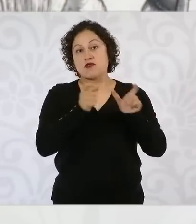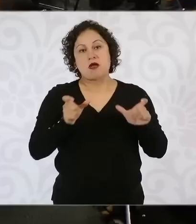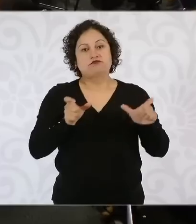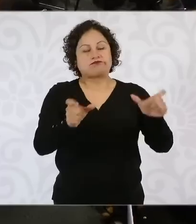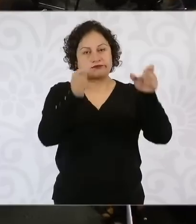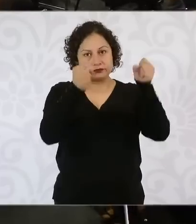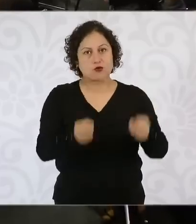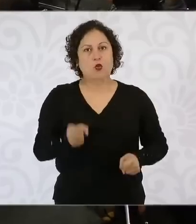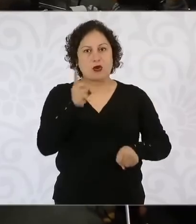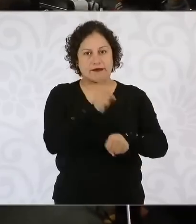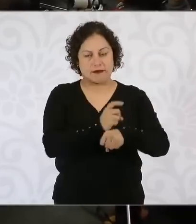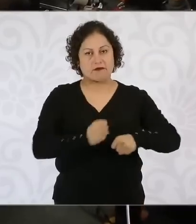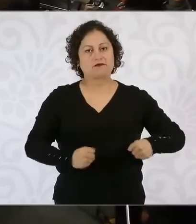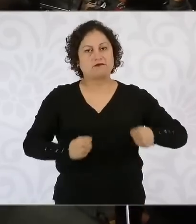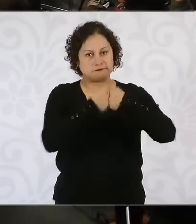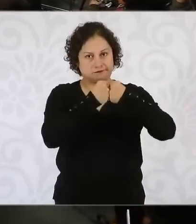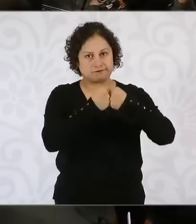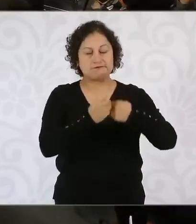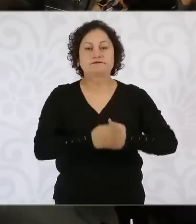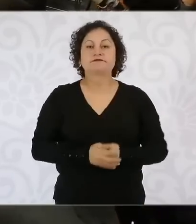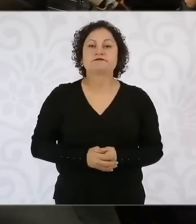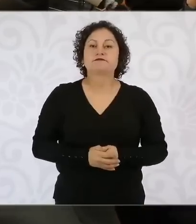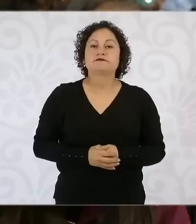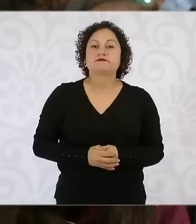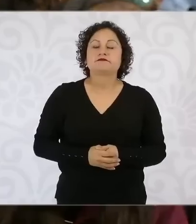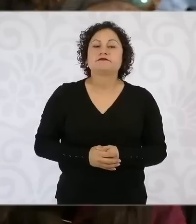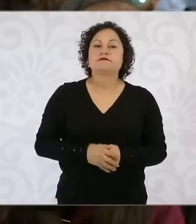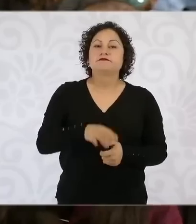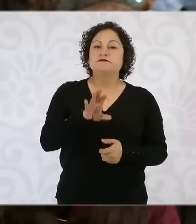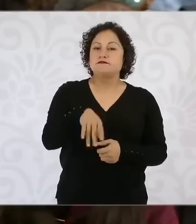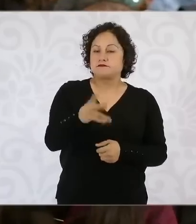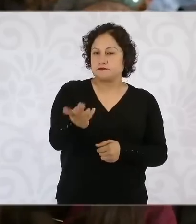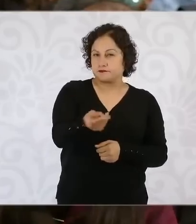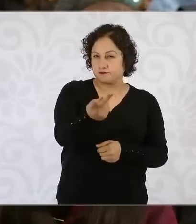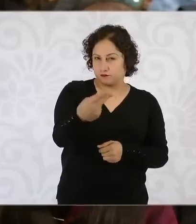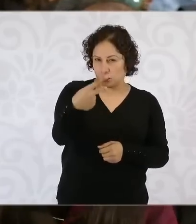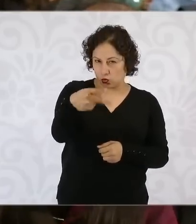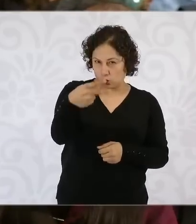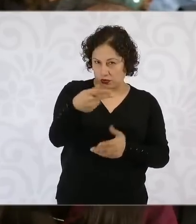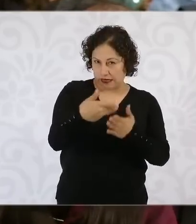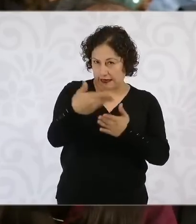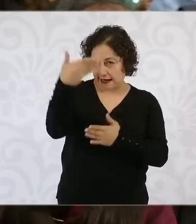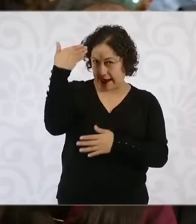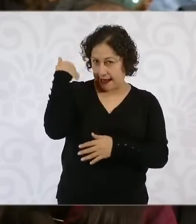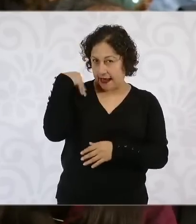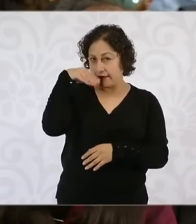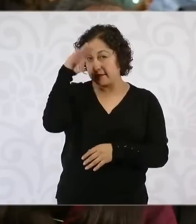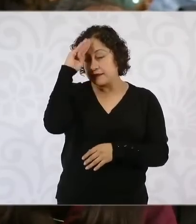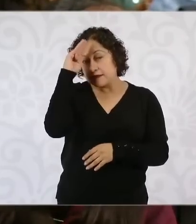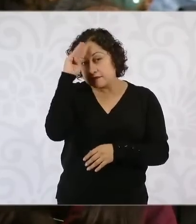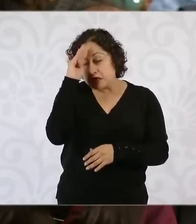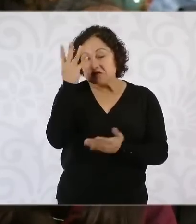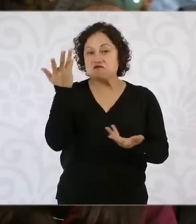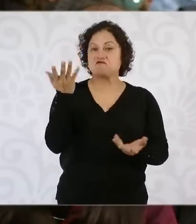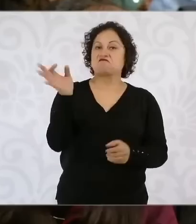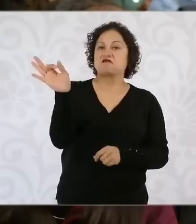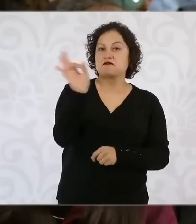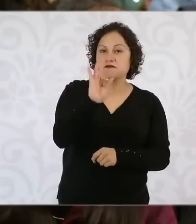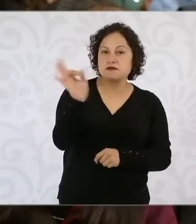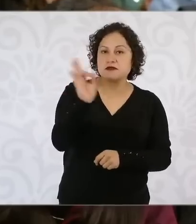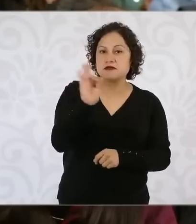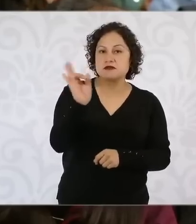usted tenía eh en mente entablar algo acerca de pues la posibilidad de una intervención militar